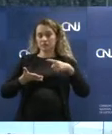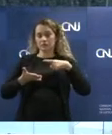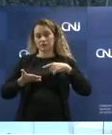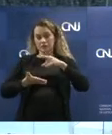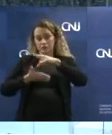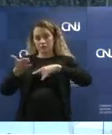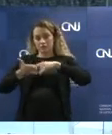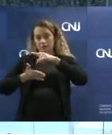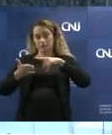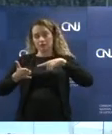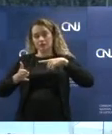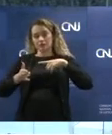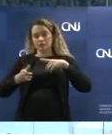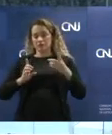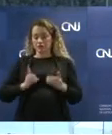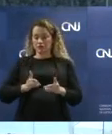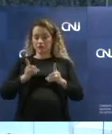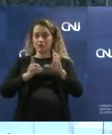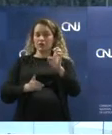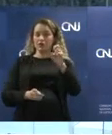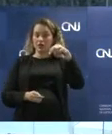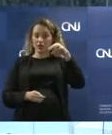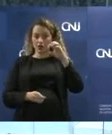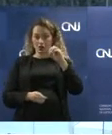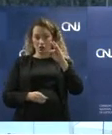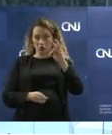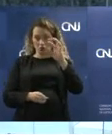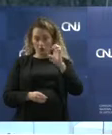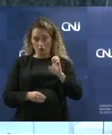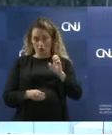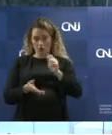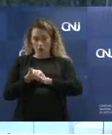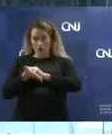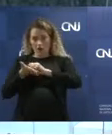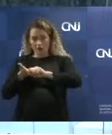O e-Not Assina o último dos atos praticados por tabeliães de notas